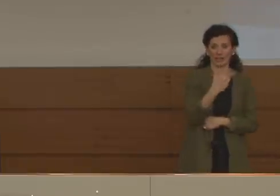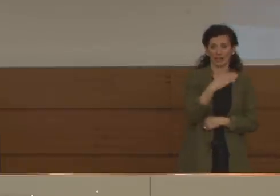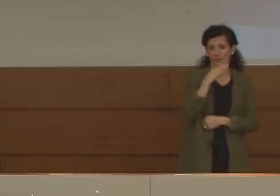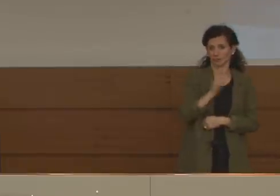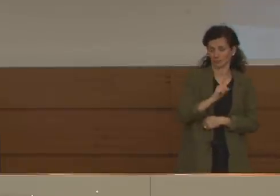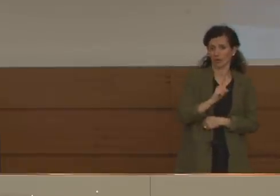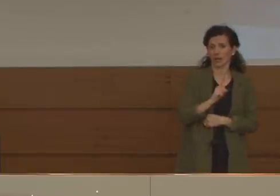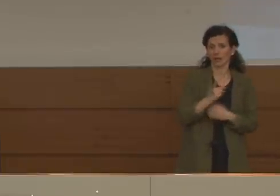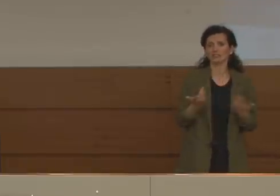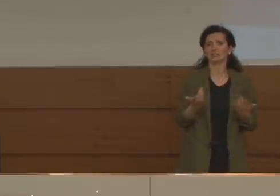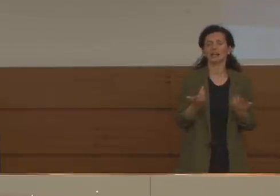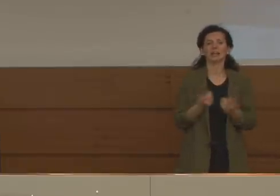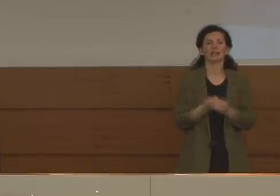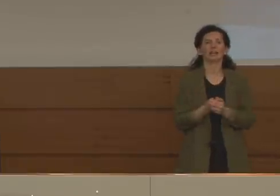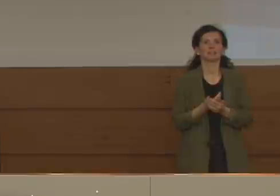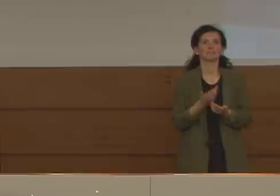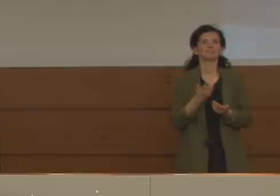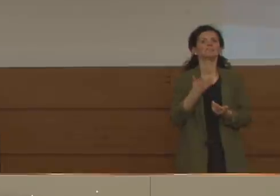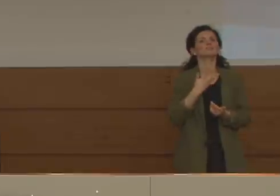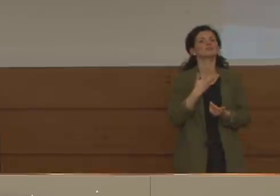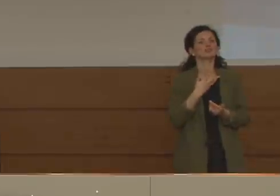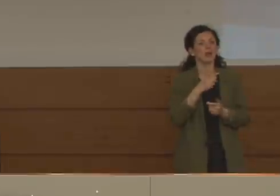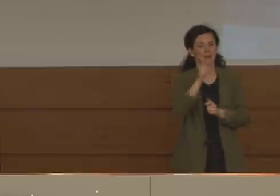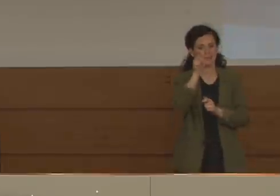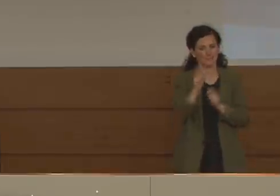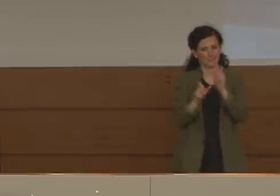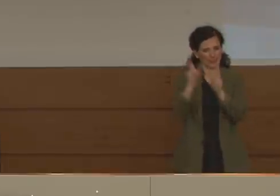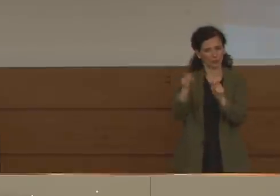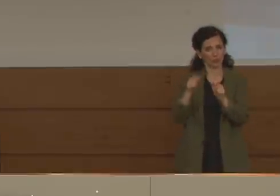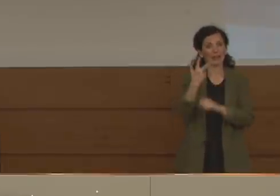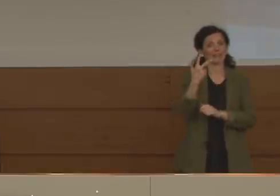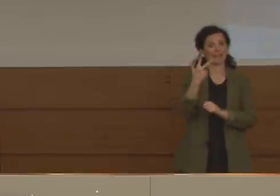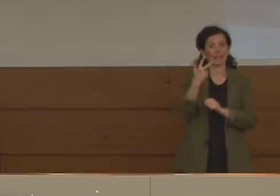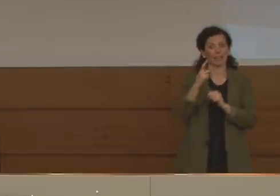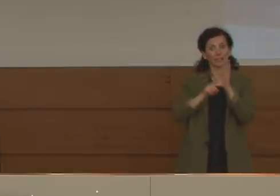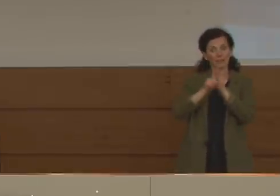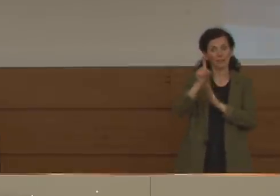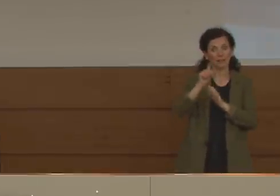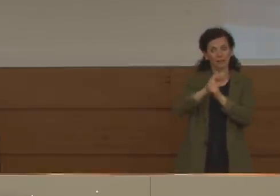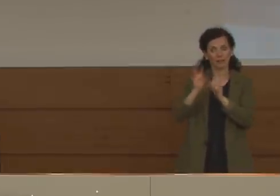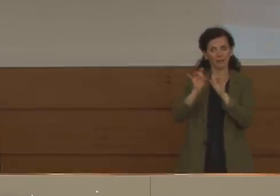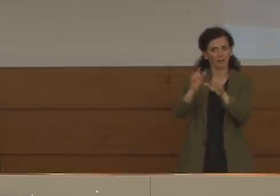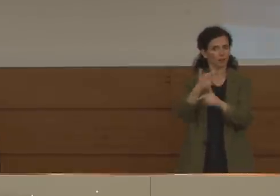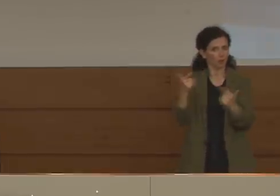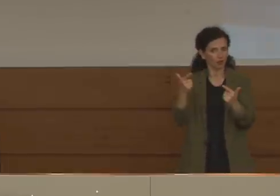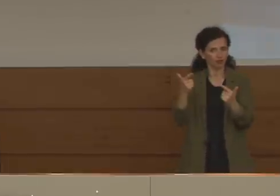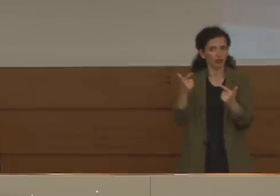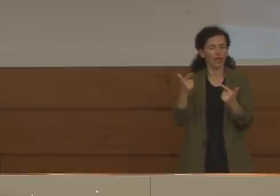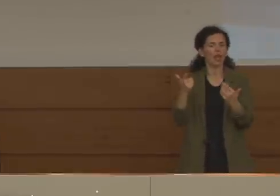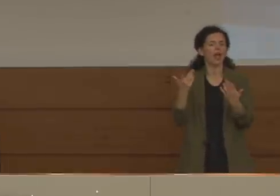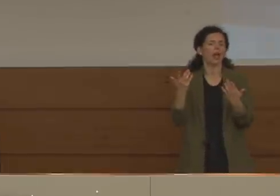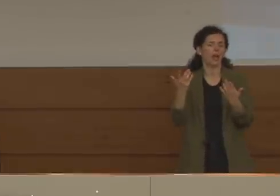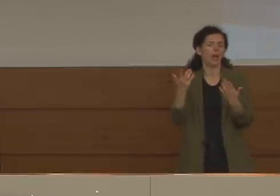Si vedono anche persone con tre tamponi negativi e poi è positivo il secreto alveolare e per cui si figuri.